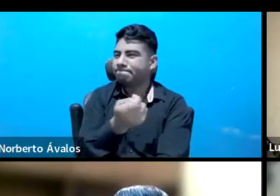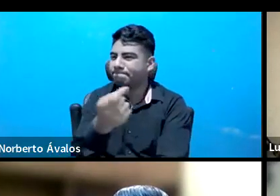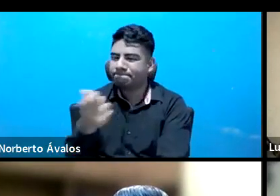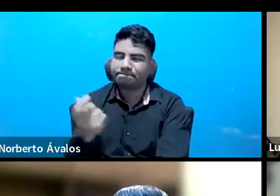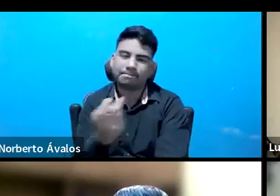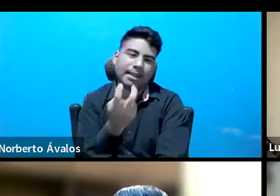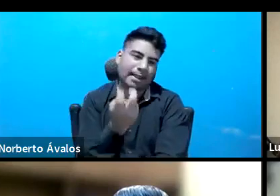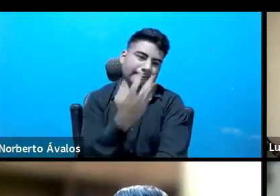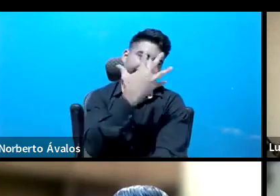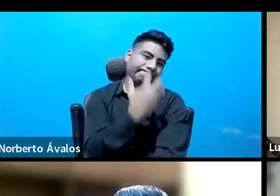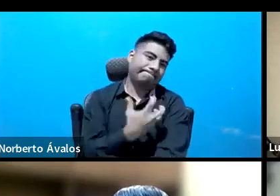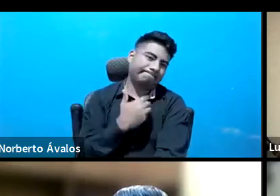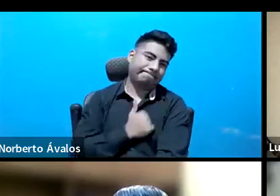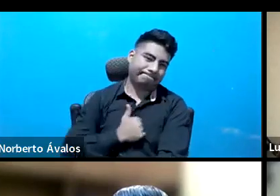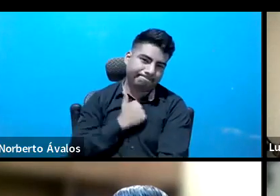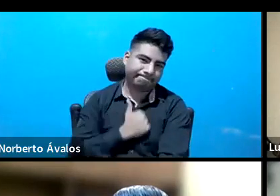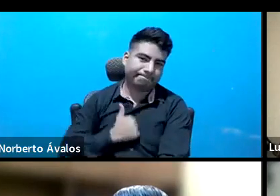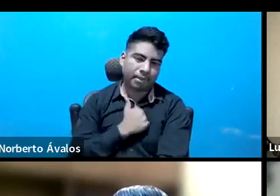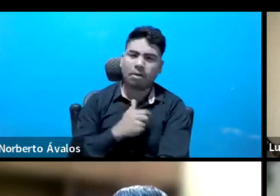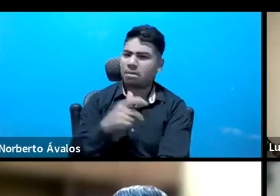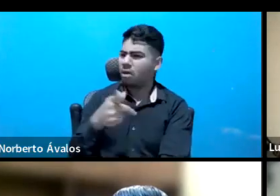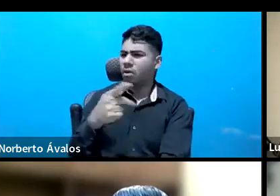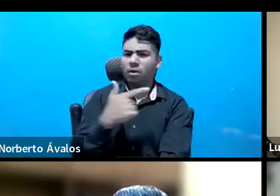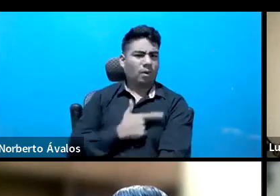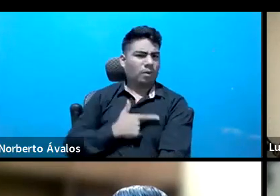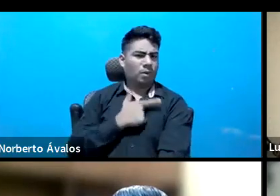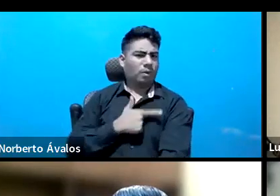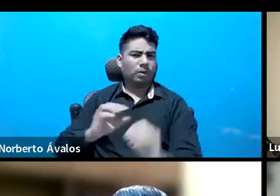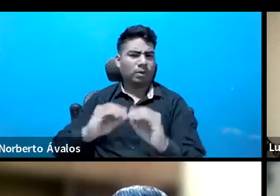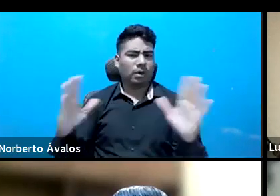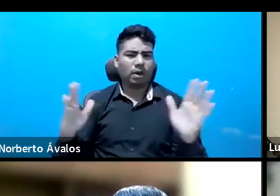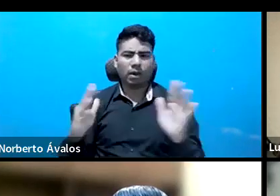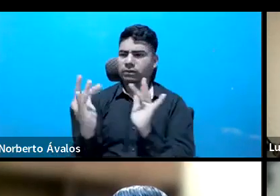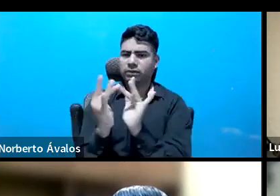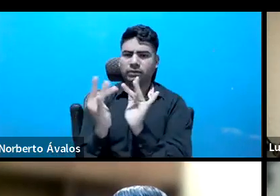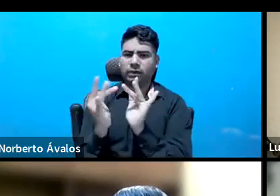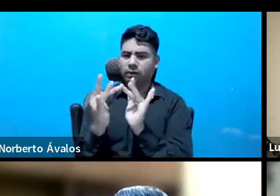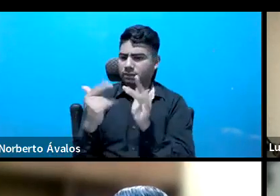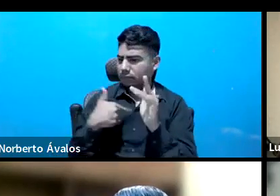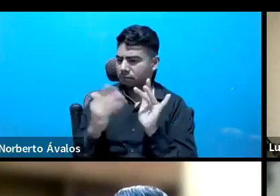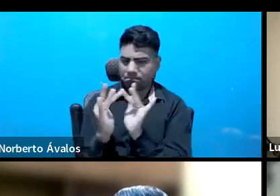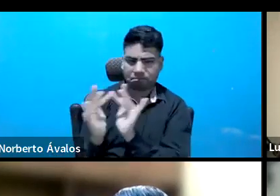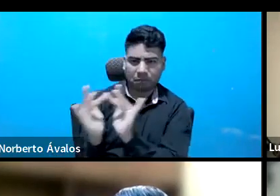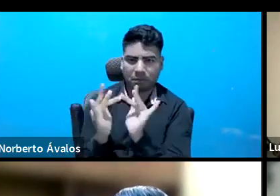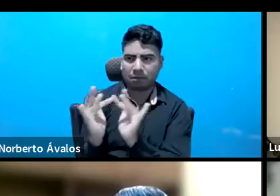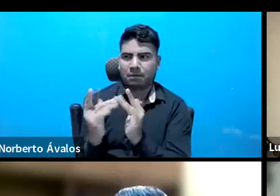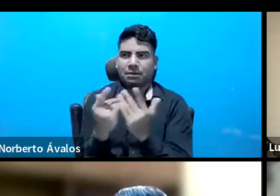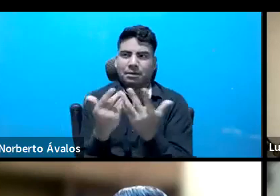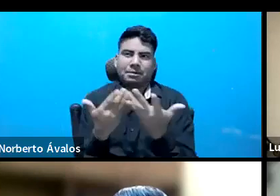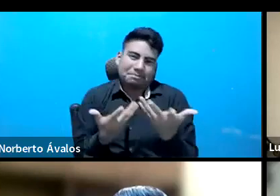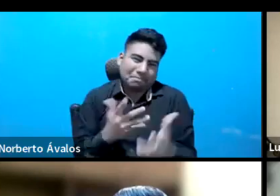contactos y, pues igual podemos empezar a trabajar , a hacer redes que no hacen a hacer redes que no hacen falta esta mos muy mos muy solitos mos muy solitos coraje de